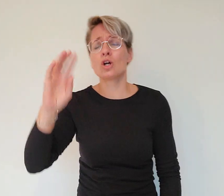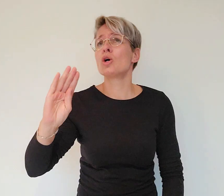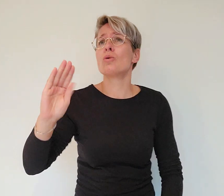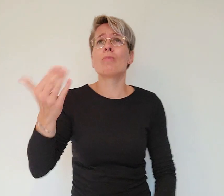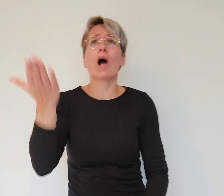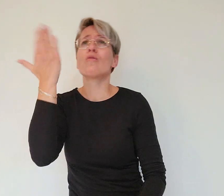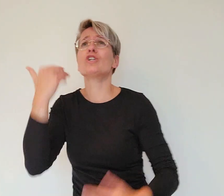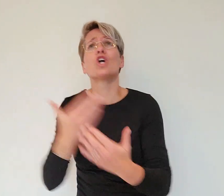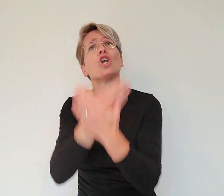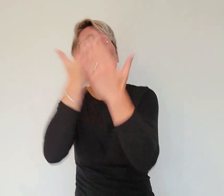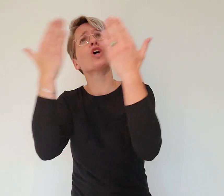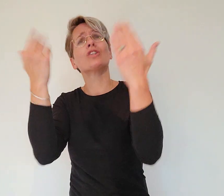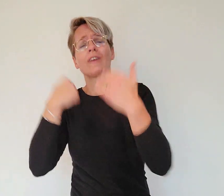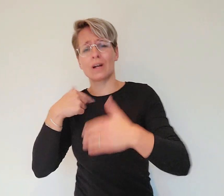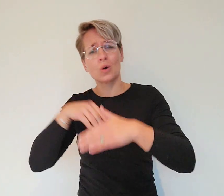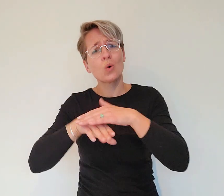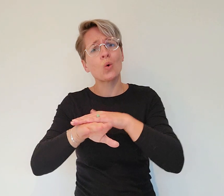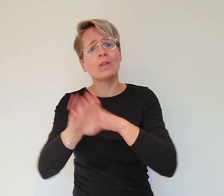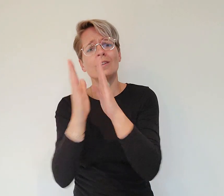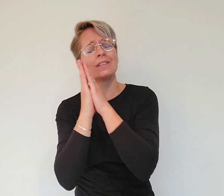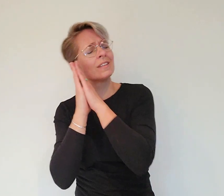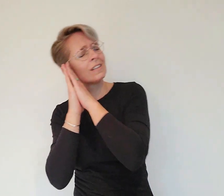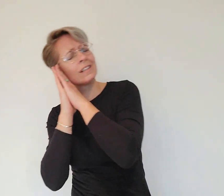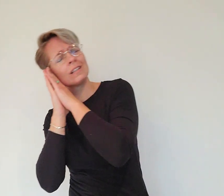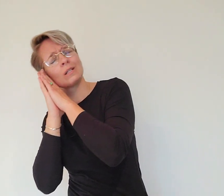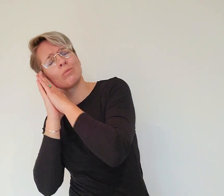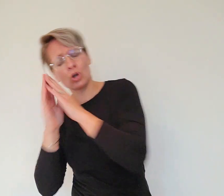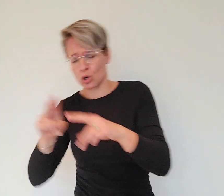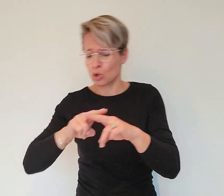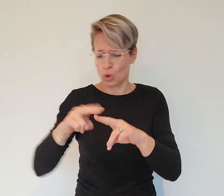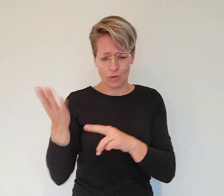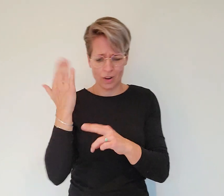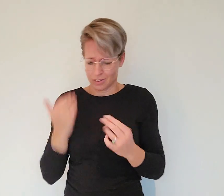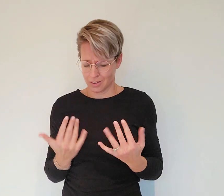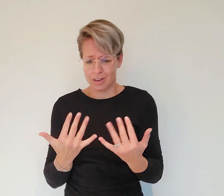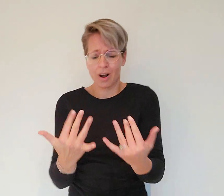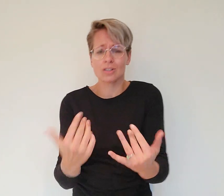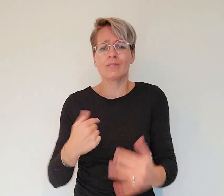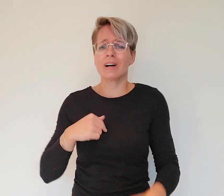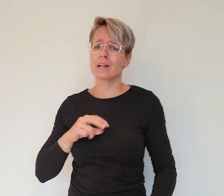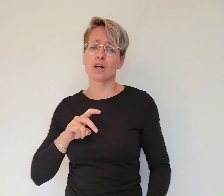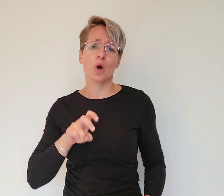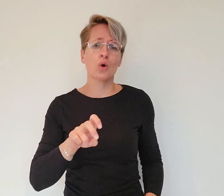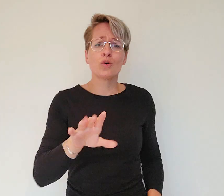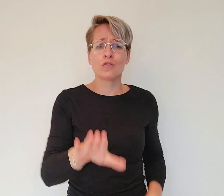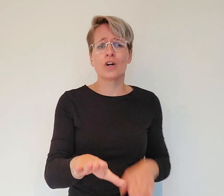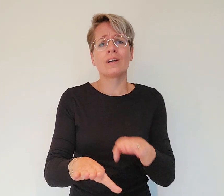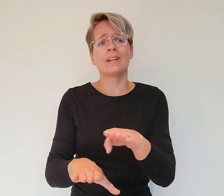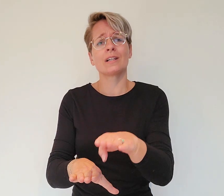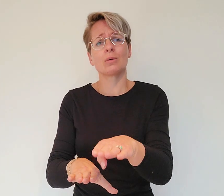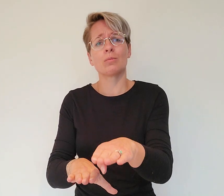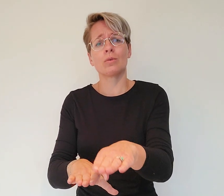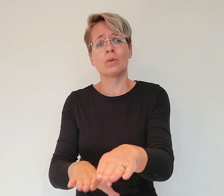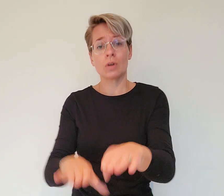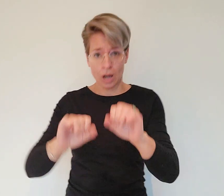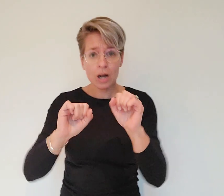Blauw was de lucht waar ik onder sliep Groen was het gras waar ik over liep